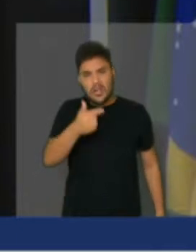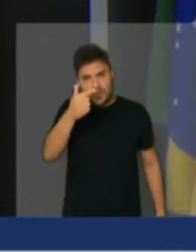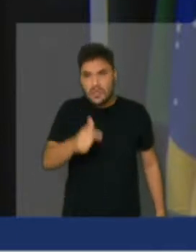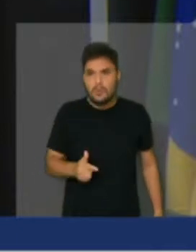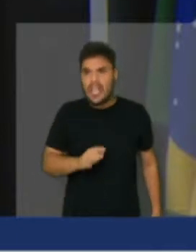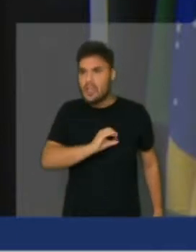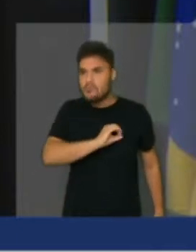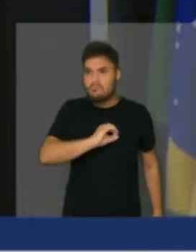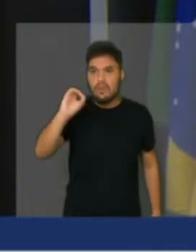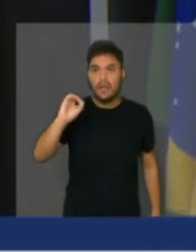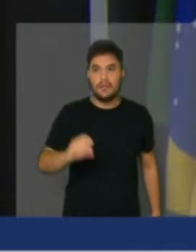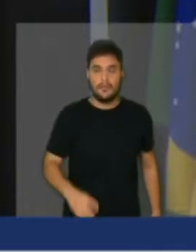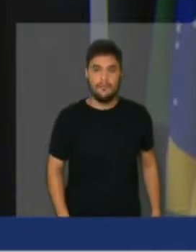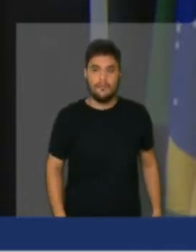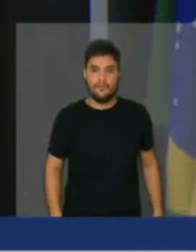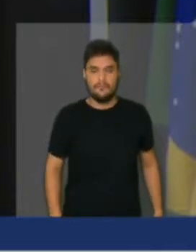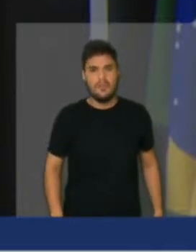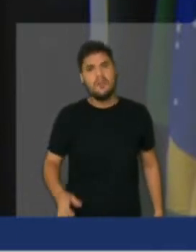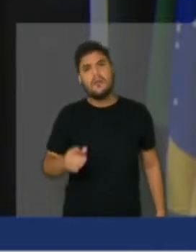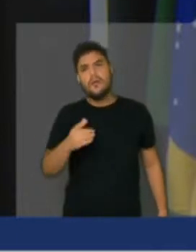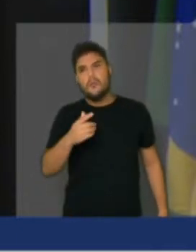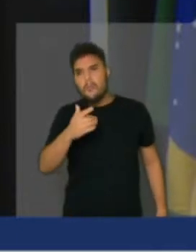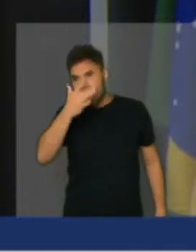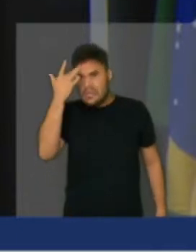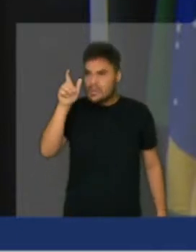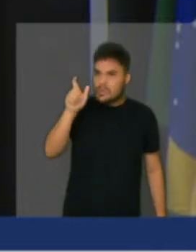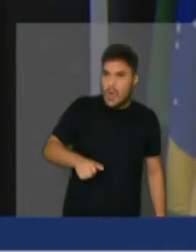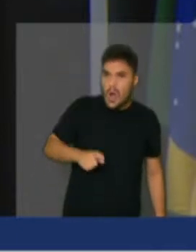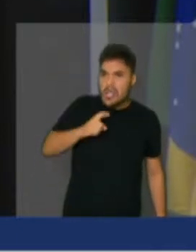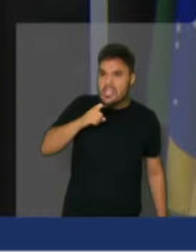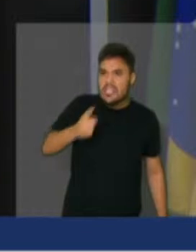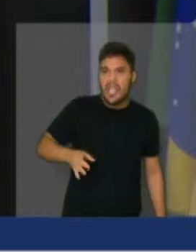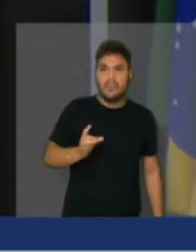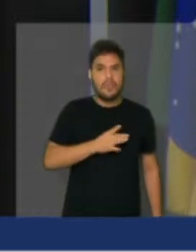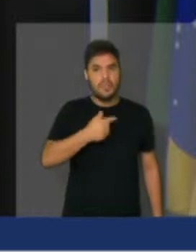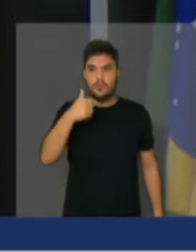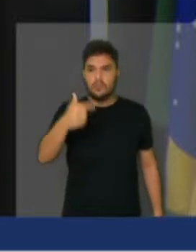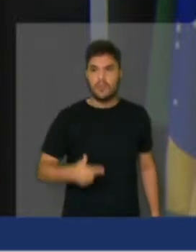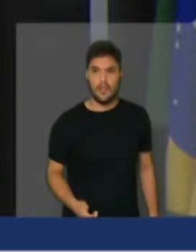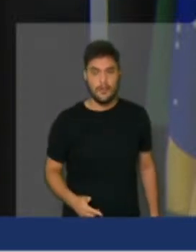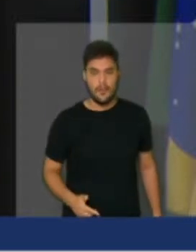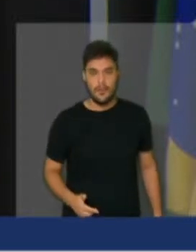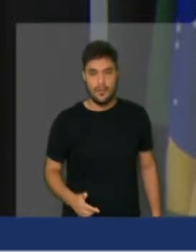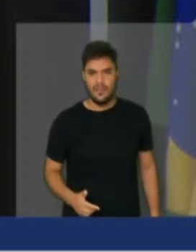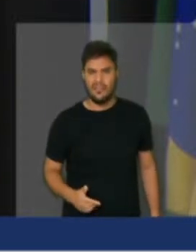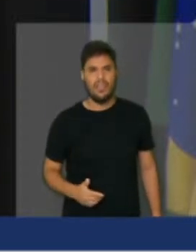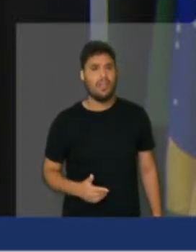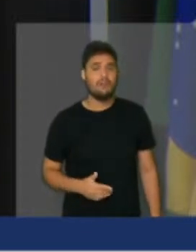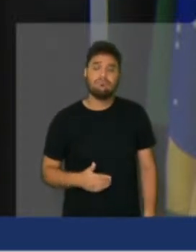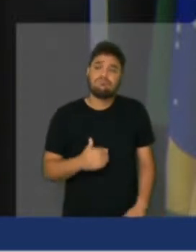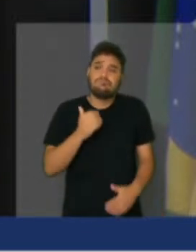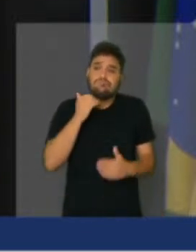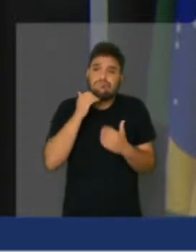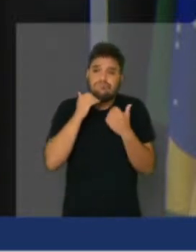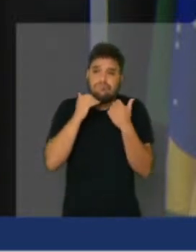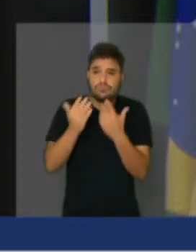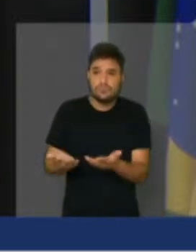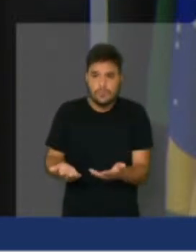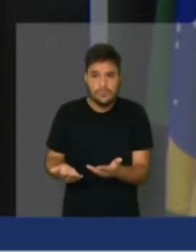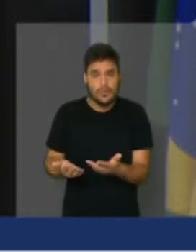NADA! NEM DE NINGUÉM! ENTÃO, POUCO ME INTERESSA, MAIS UMA VEZ O QUE OS DETRATORES FAÇ AM, O QUE OS DETRATORES FALEM